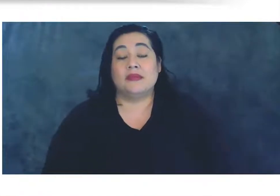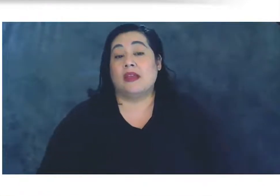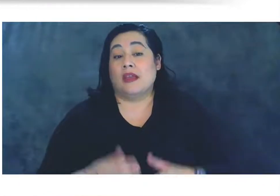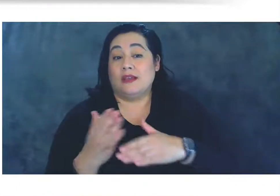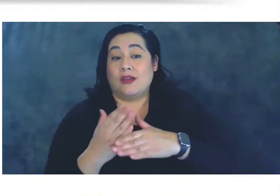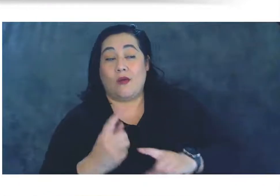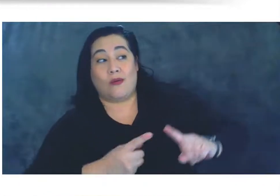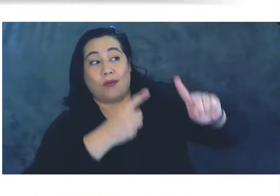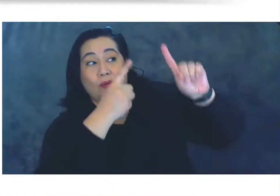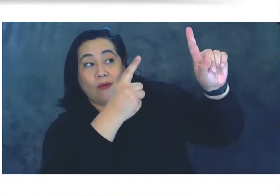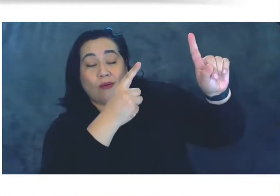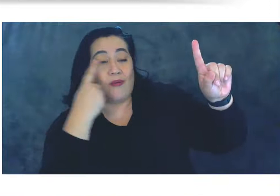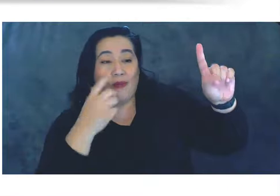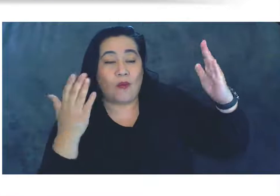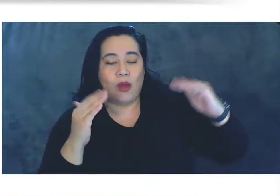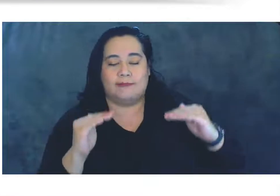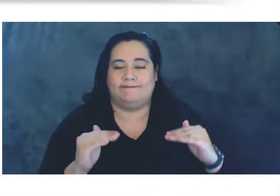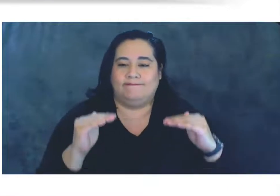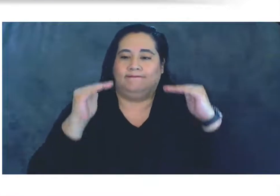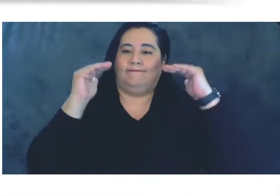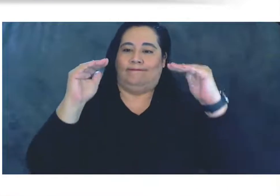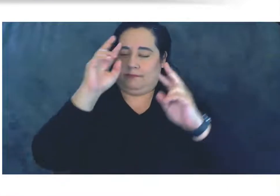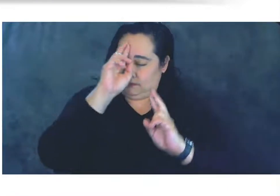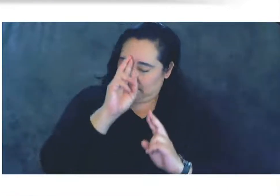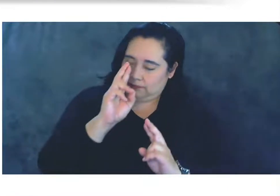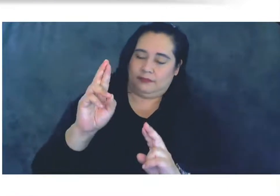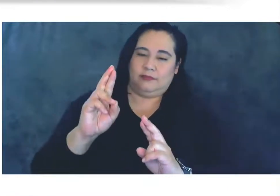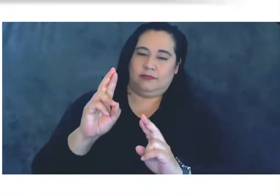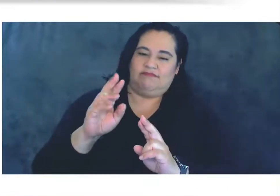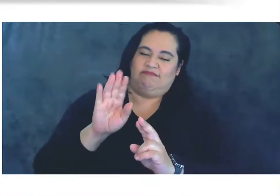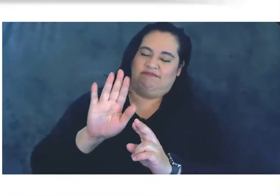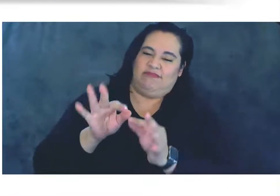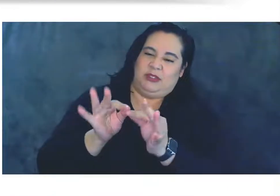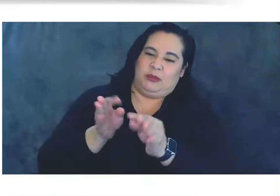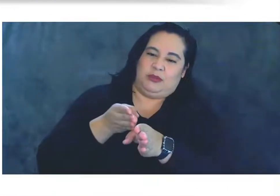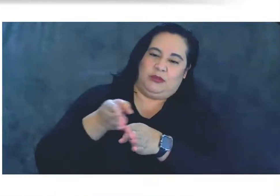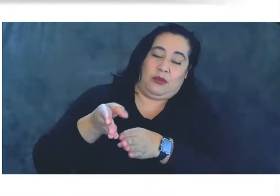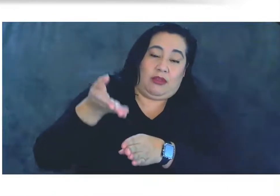El propósito compartido de elevar y respetar el campo de ... interpretación en Puerto Rico.